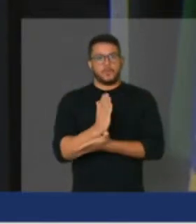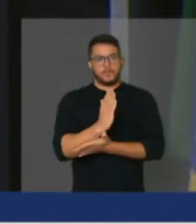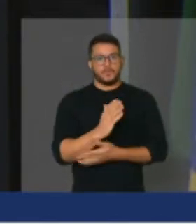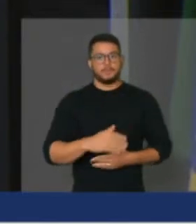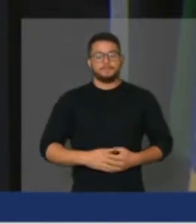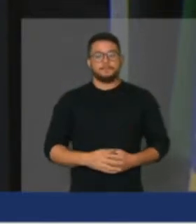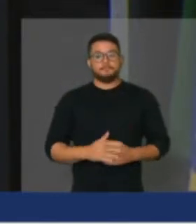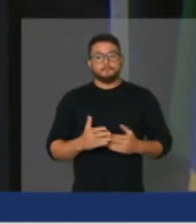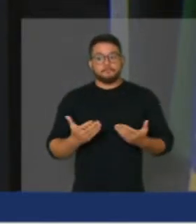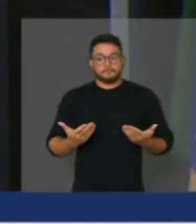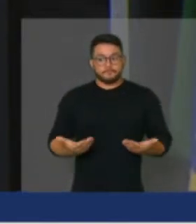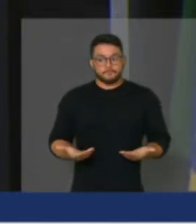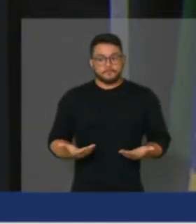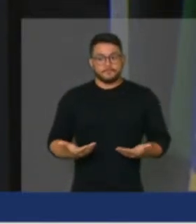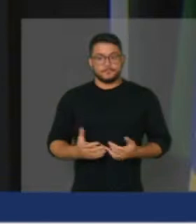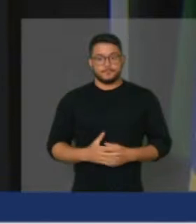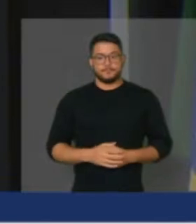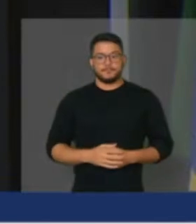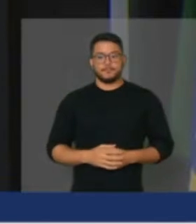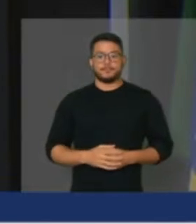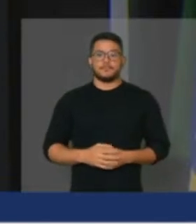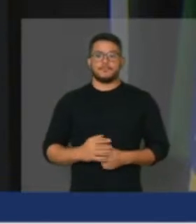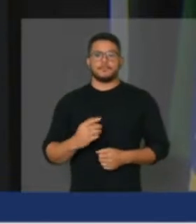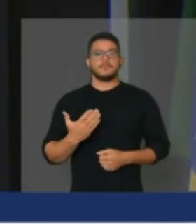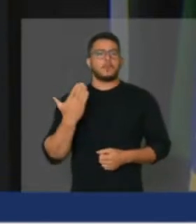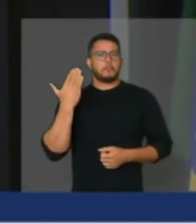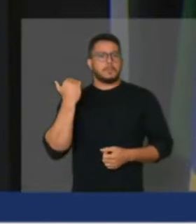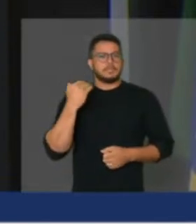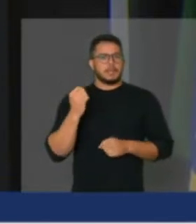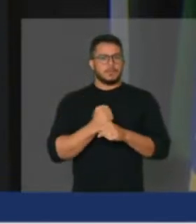ELEITOS EM 2018 DE MAIS... MAIS BRASIL E MENOS BRASÍLIA. OBVIAMENTE É UM PASSO